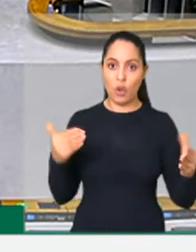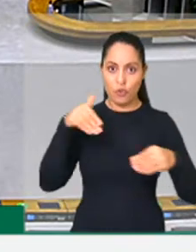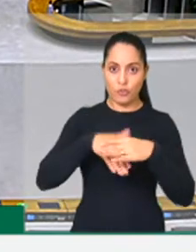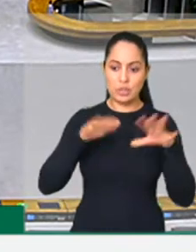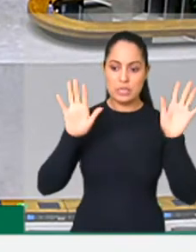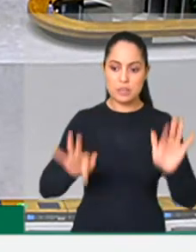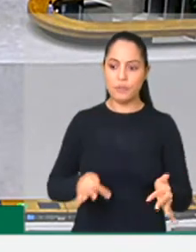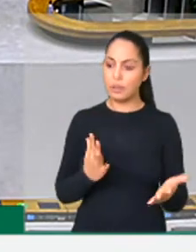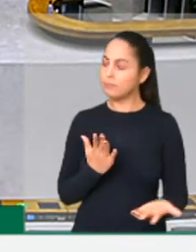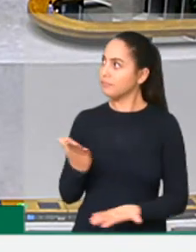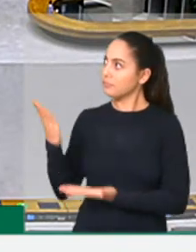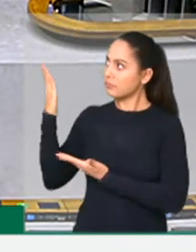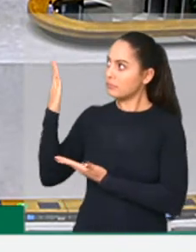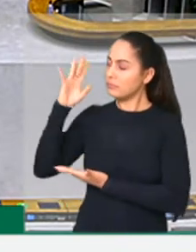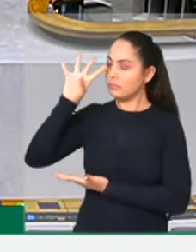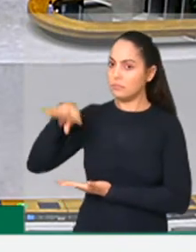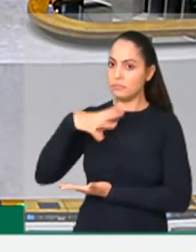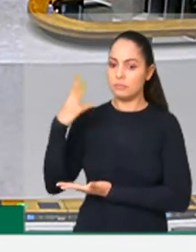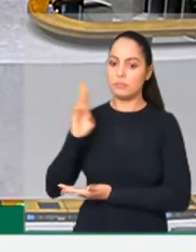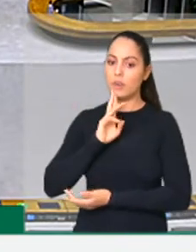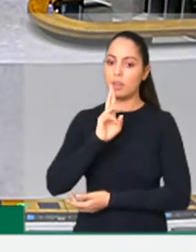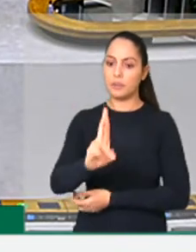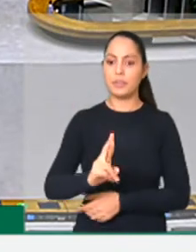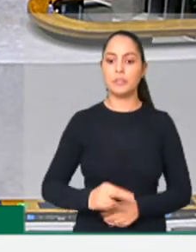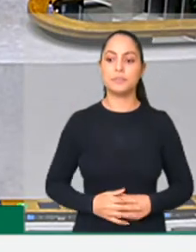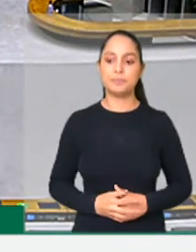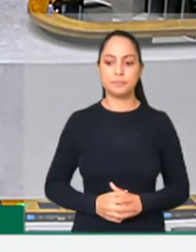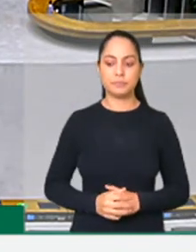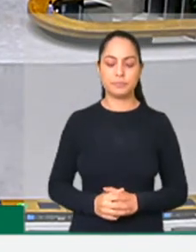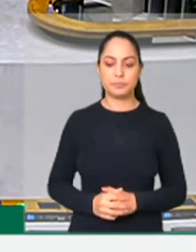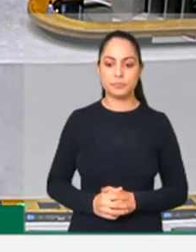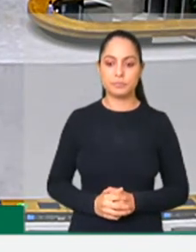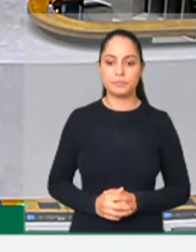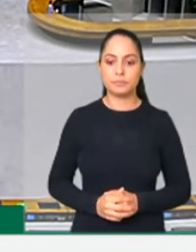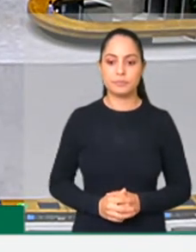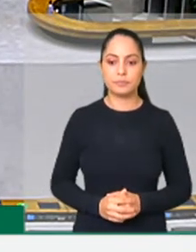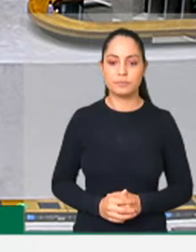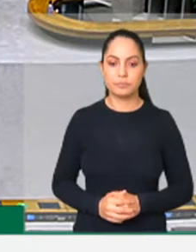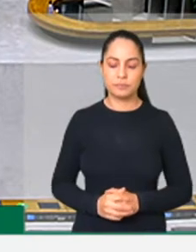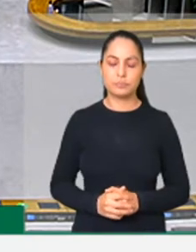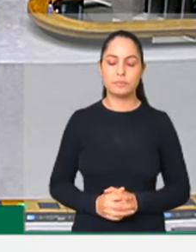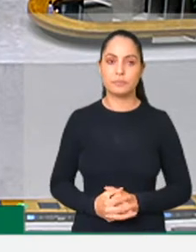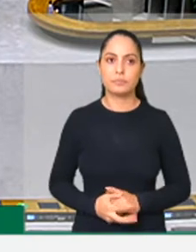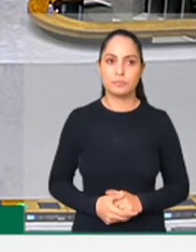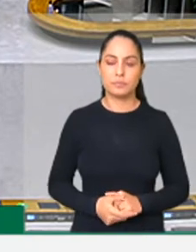120, NÃO 311, ESTÁ REJEITADO O REQUERIMENTO. PASSA-SE É VOTAÇÃO. -- [DEPUTADO]: PRESIDENTE PEDIR PARA REGISTRAR O MEU VOTO, AFONSO